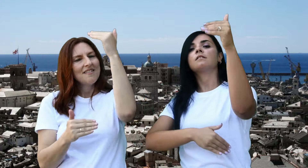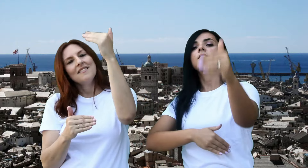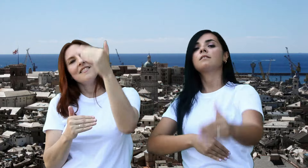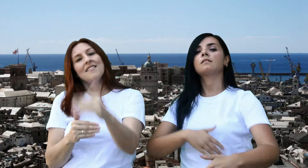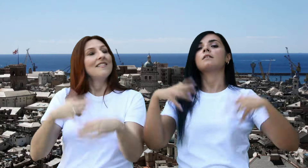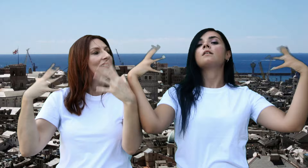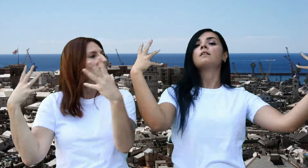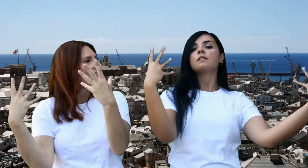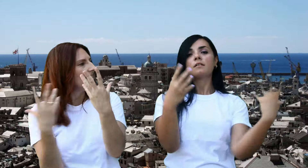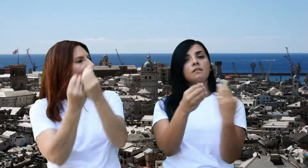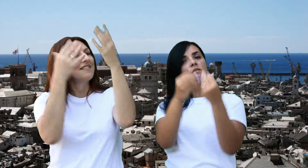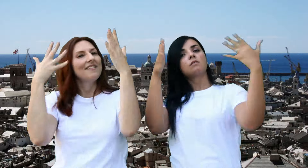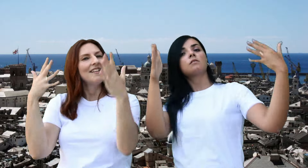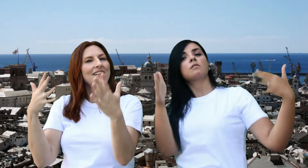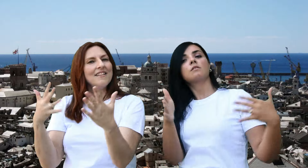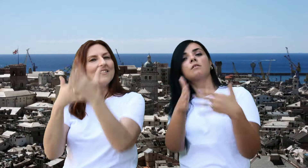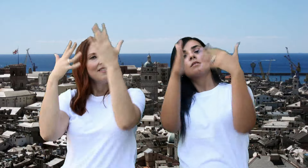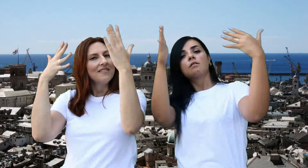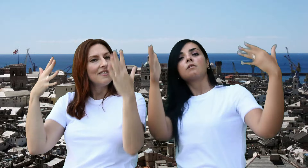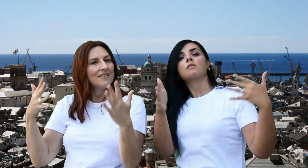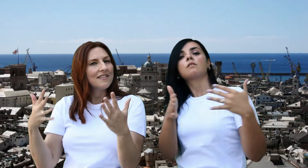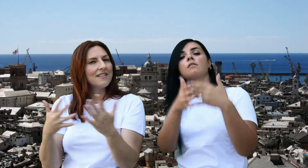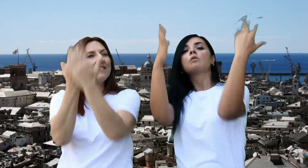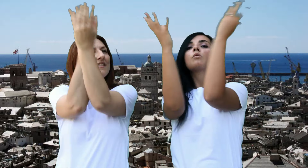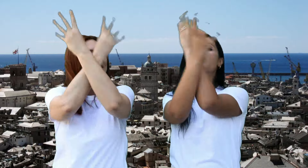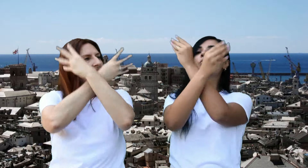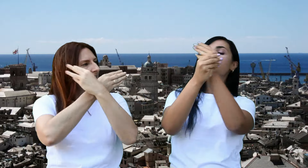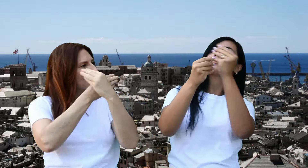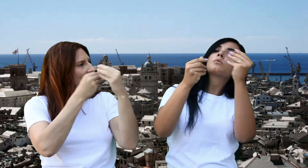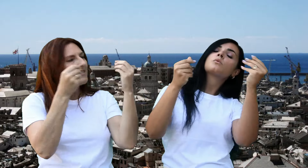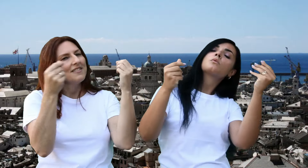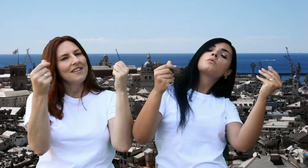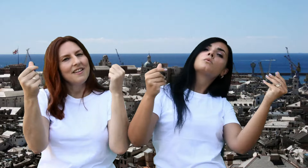motivati e uniti, risolvendo ogni situazione!